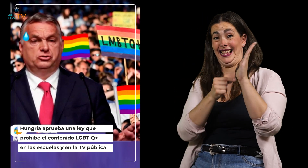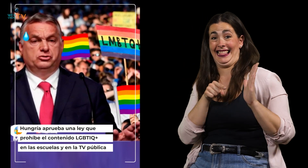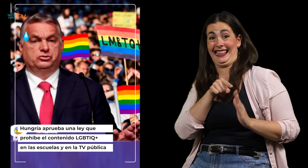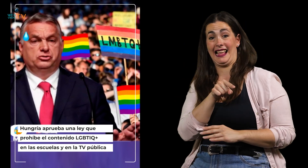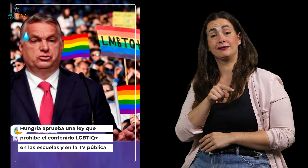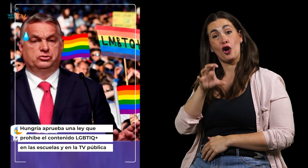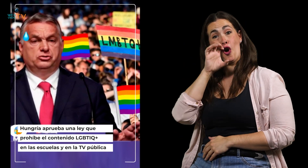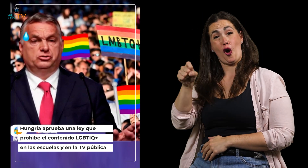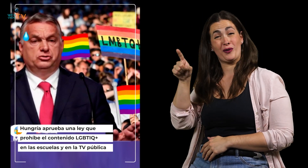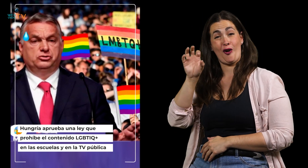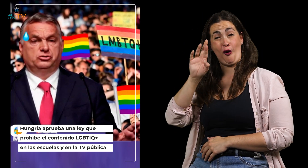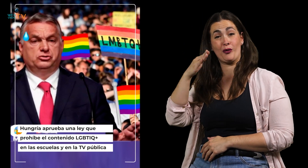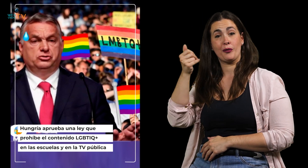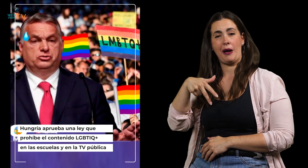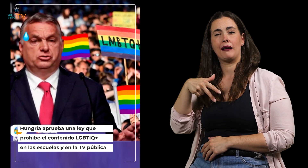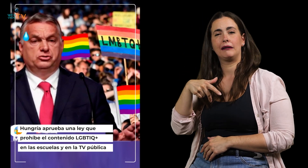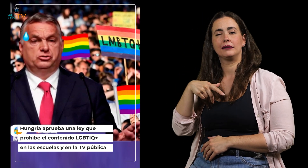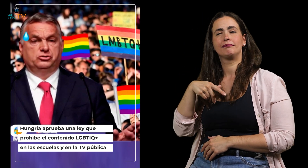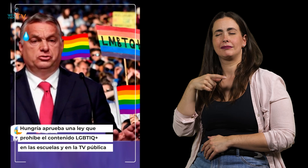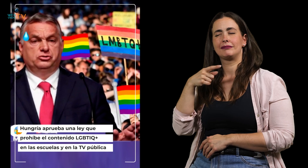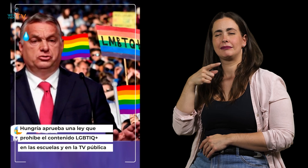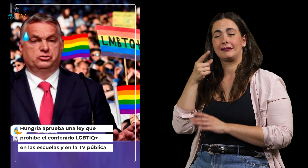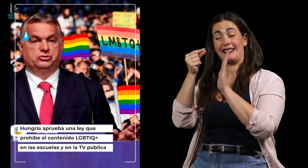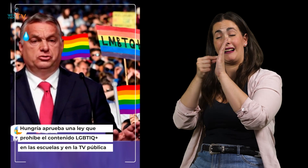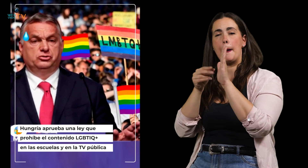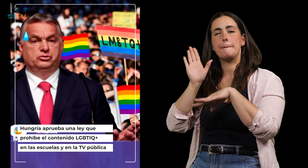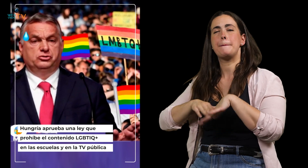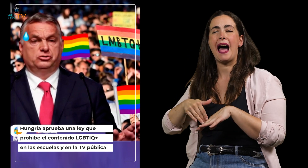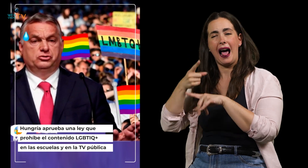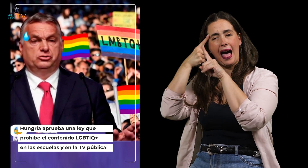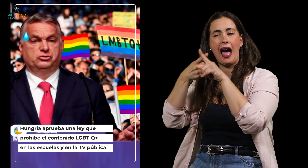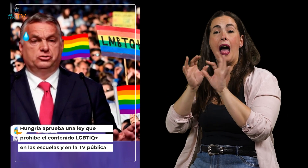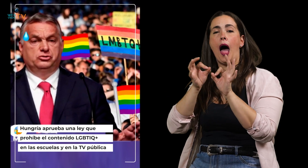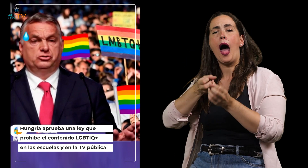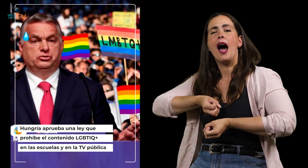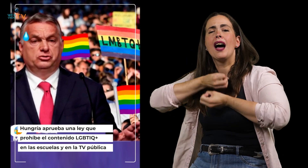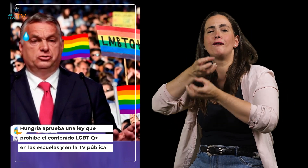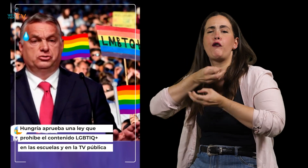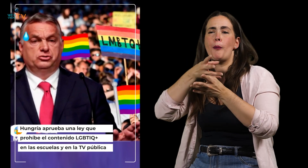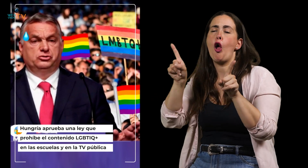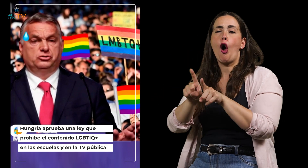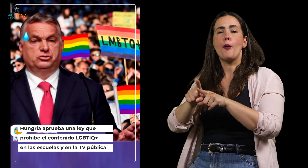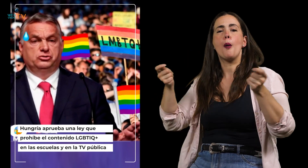Con todas estas medidas, el Gobierno de Orbán busca evitar el intercambio de información